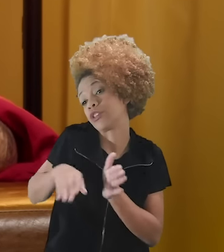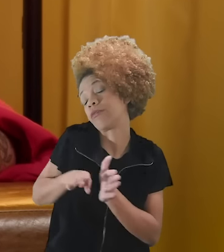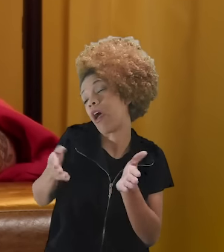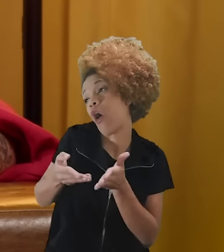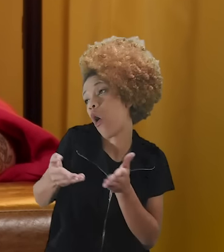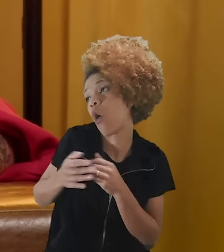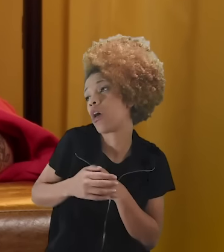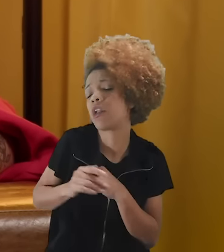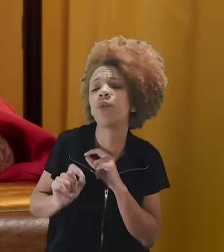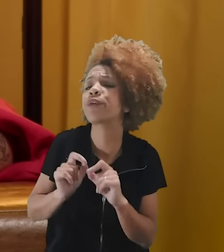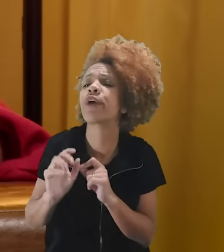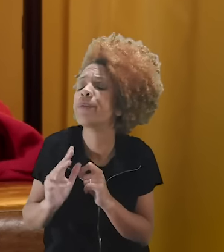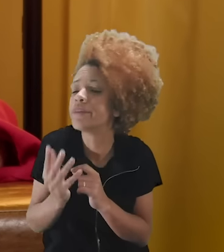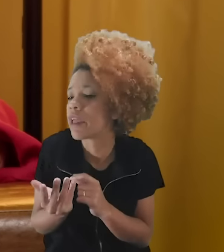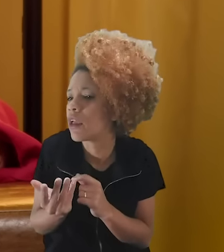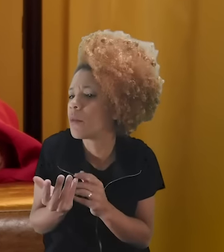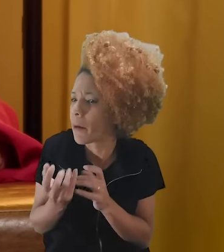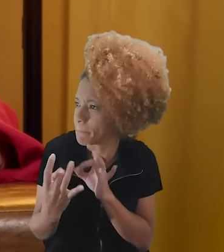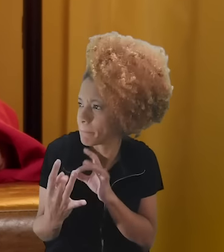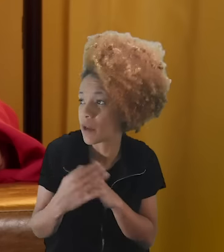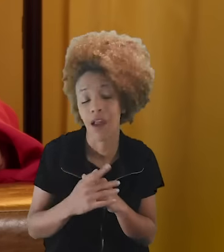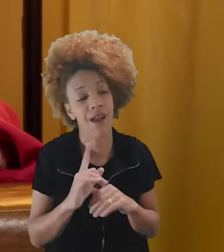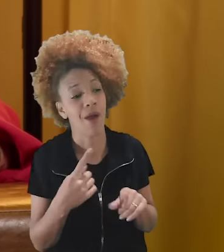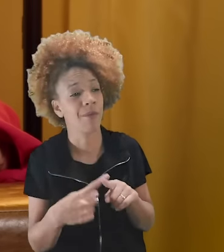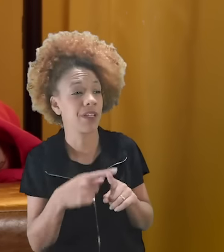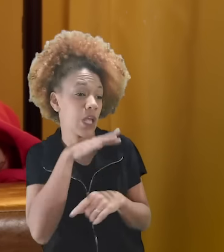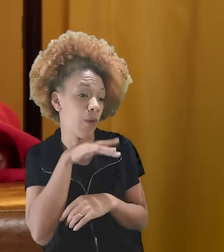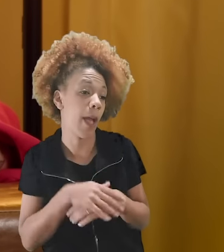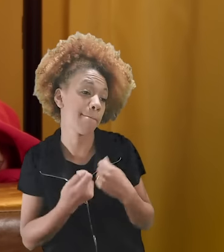chegando agora eh o que que foi daí ele falou ah não porque para você ser ruim você tem que